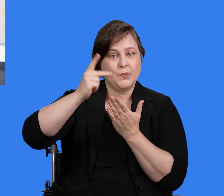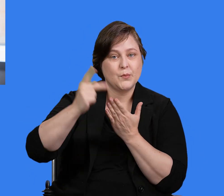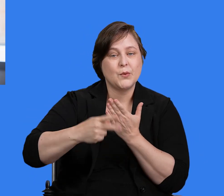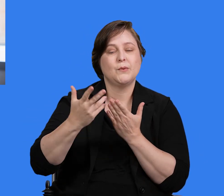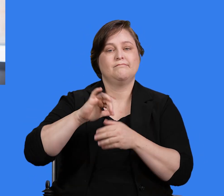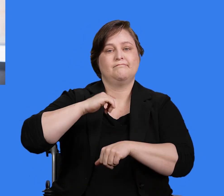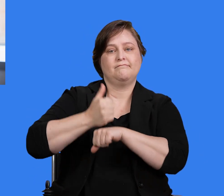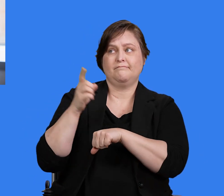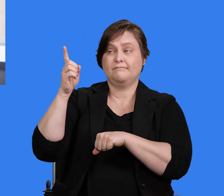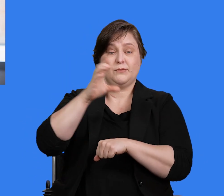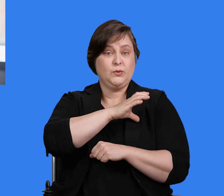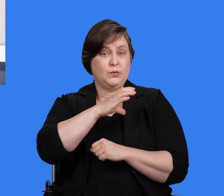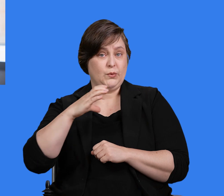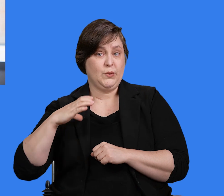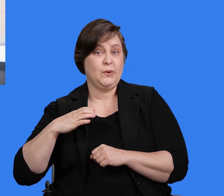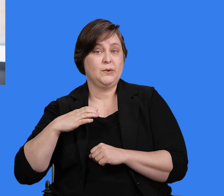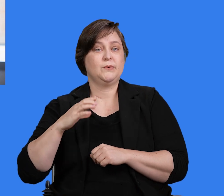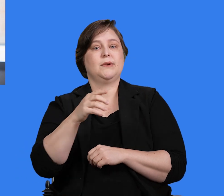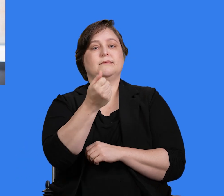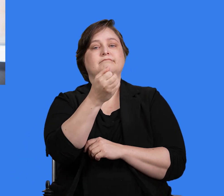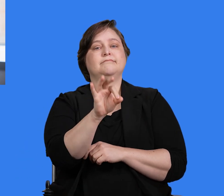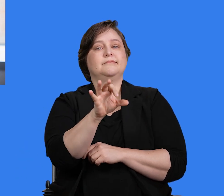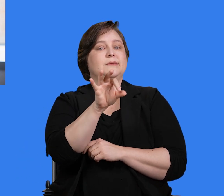fue establecido por el Congreso en 1994